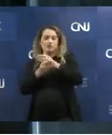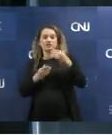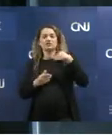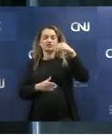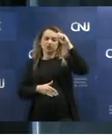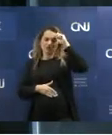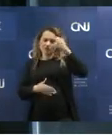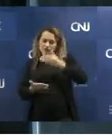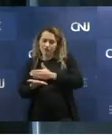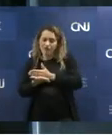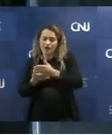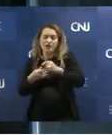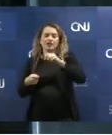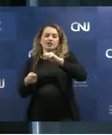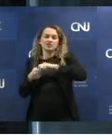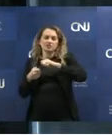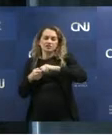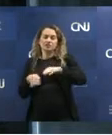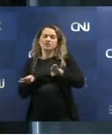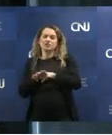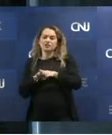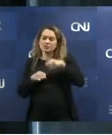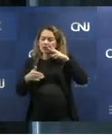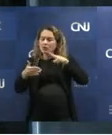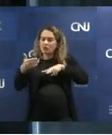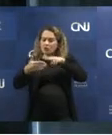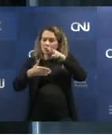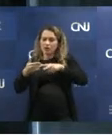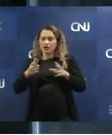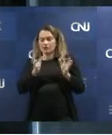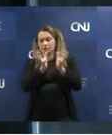inclusive reconhecido pela Corregedoria local.